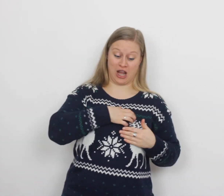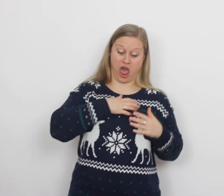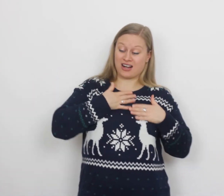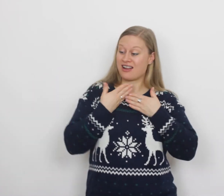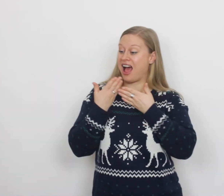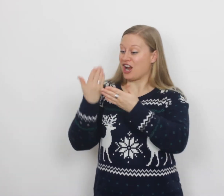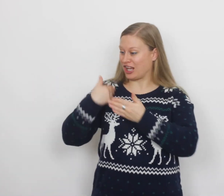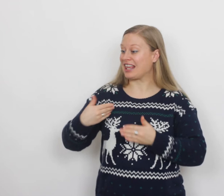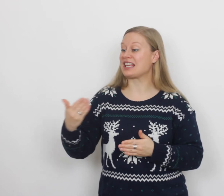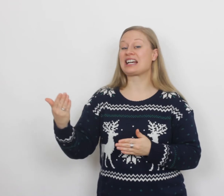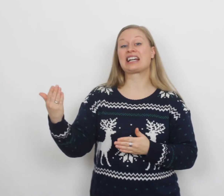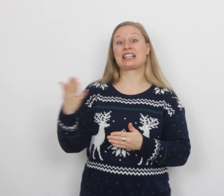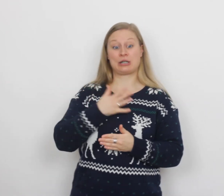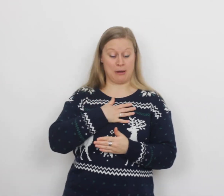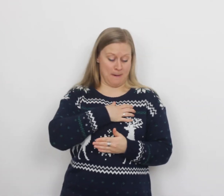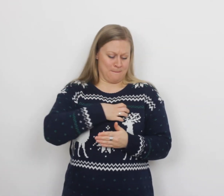Mijn ziel verlangt naar de Heer.